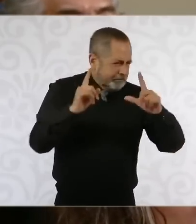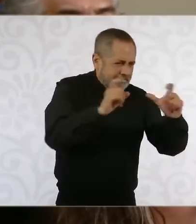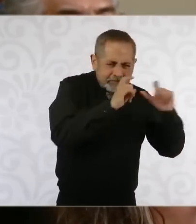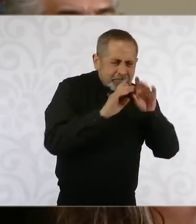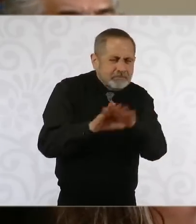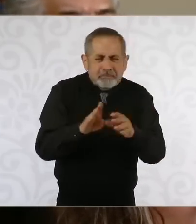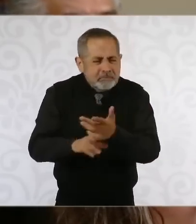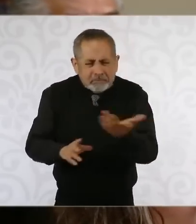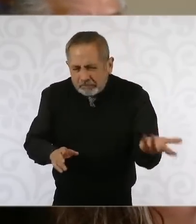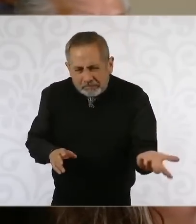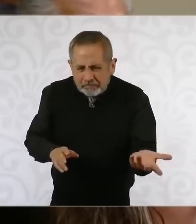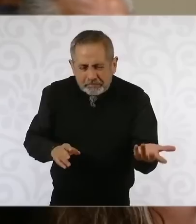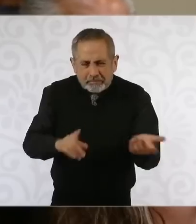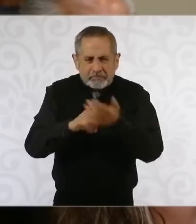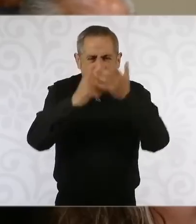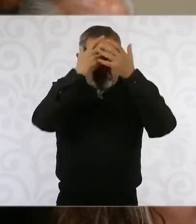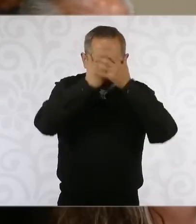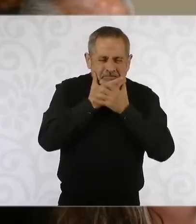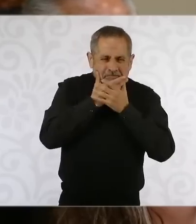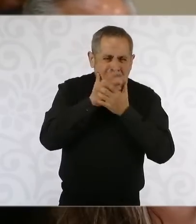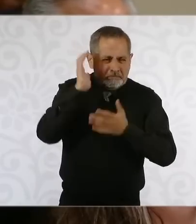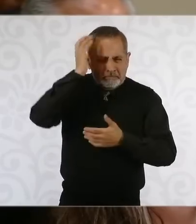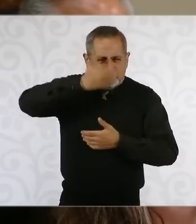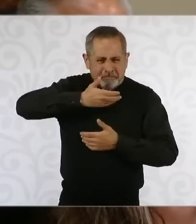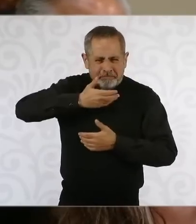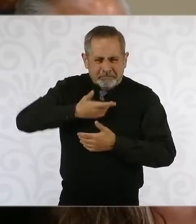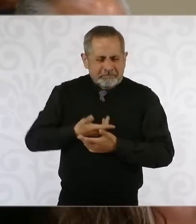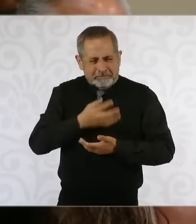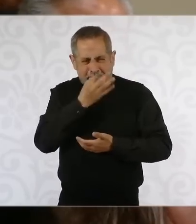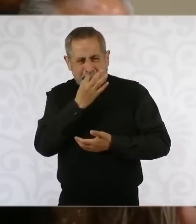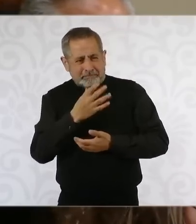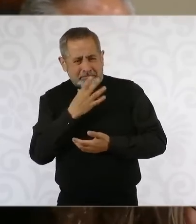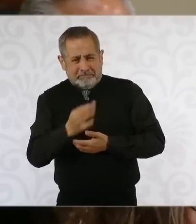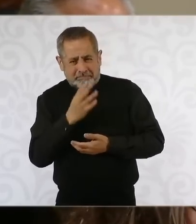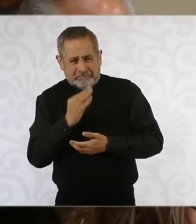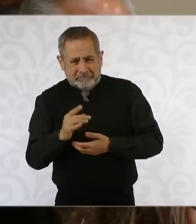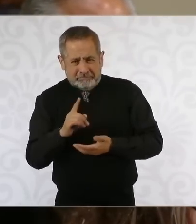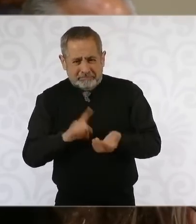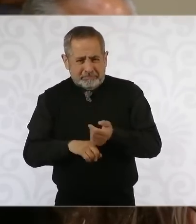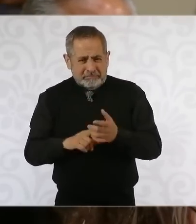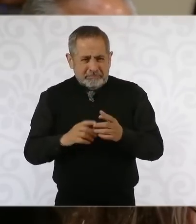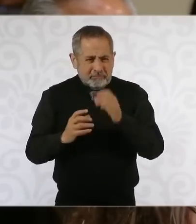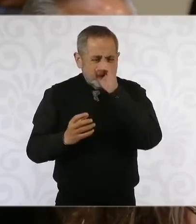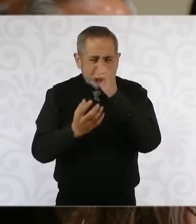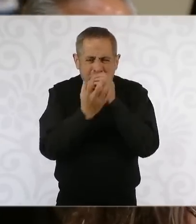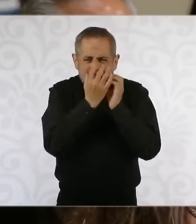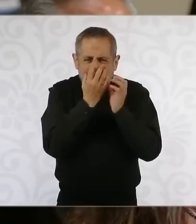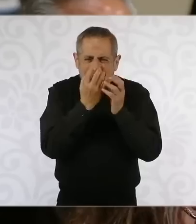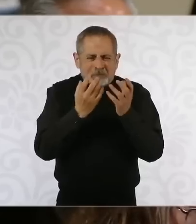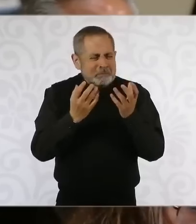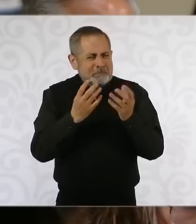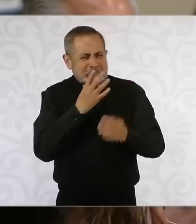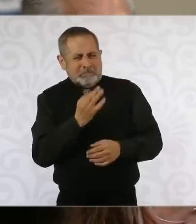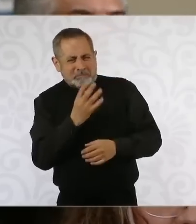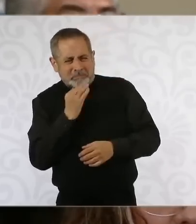una de una careta Industrial Bueno una una careta mascarilla industrial para para filtrar este los